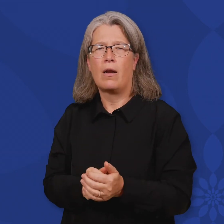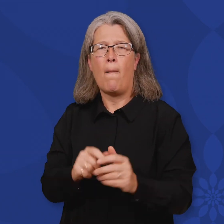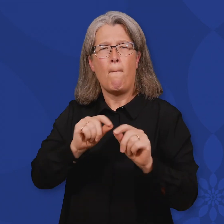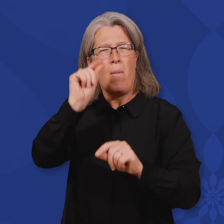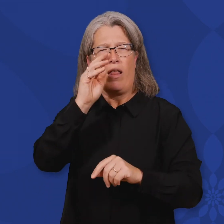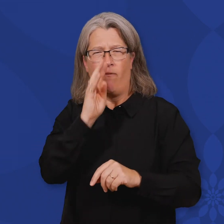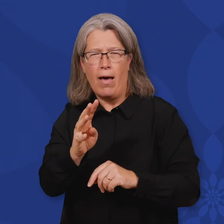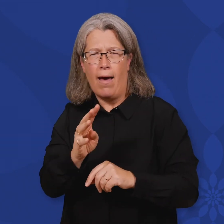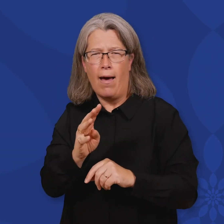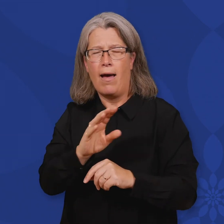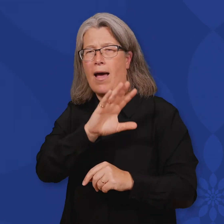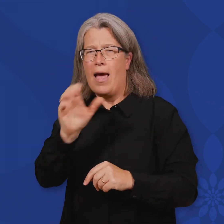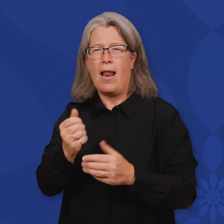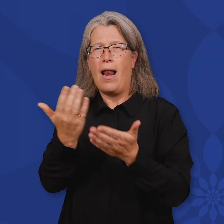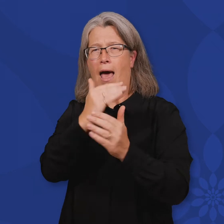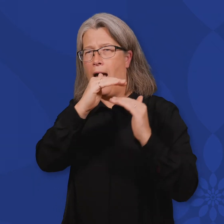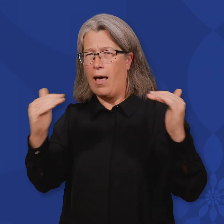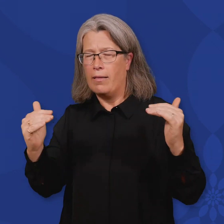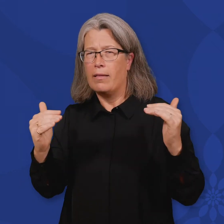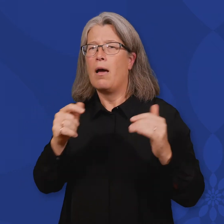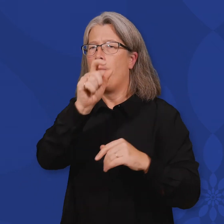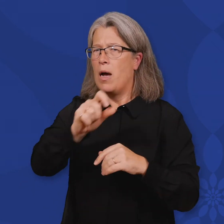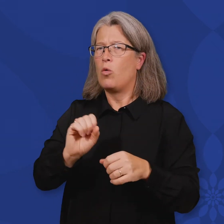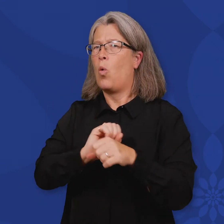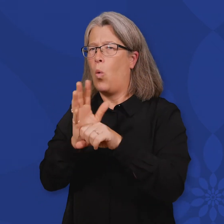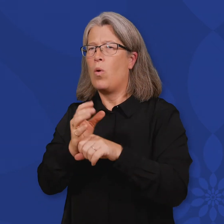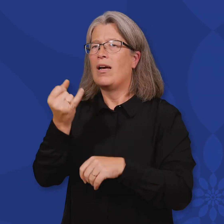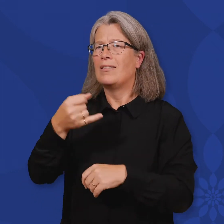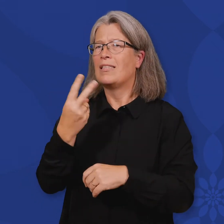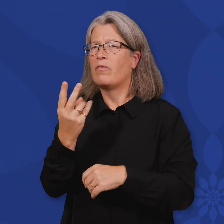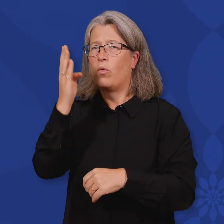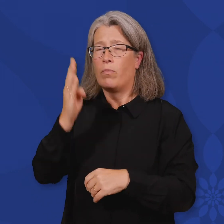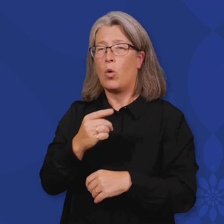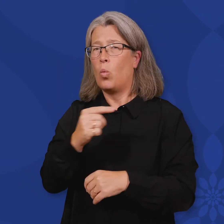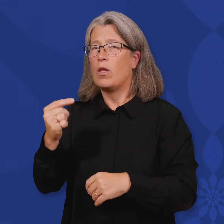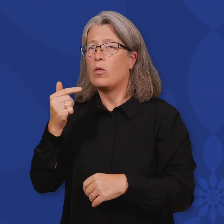Incidensen var 62 per 100 000 invånare i hela landet, -